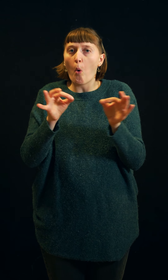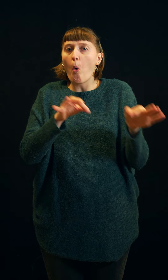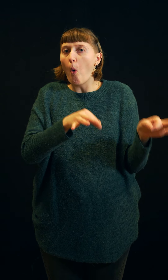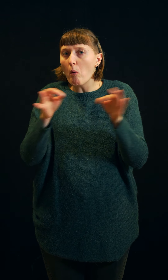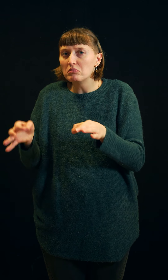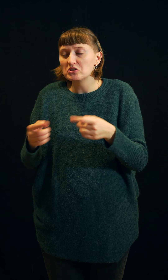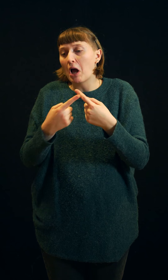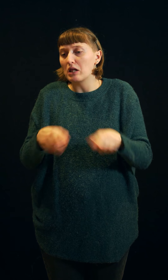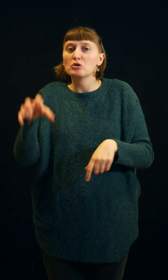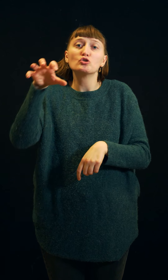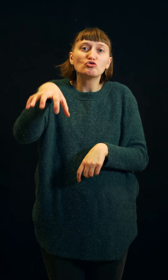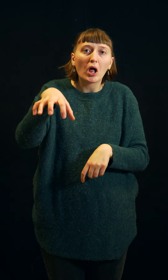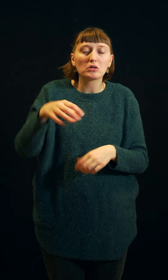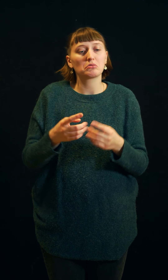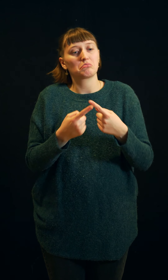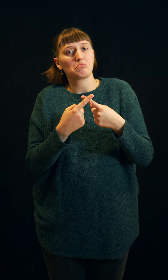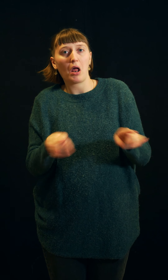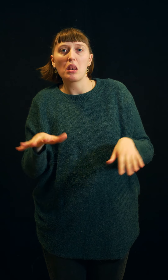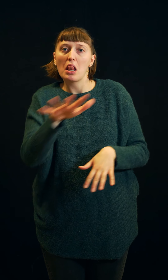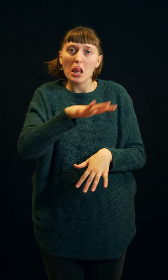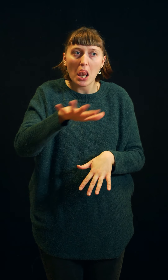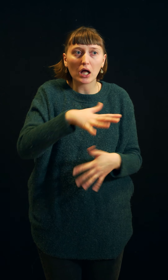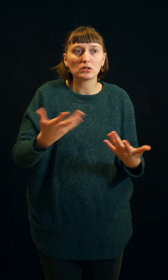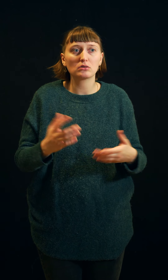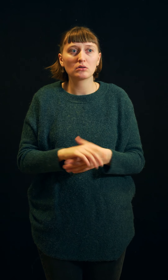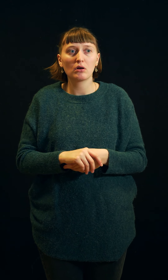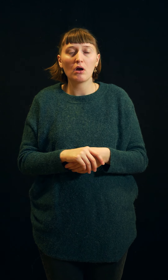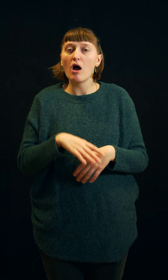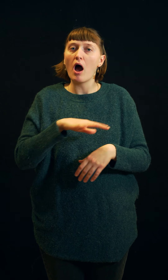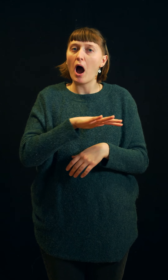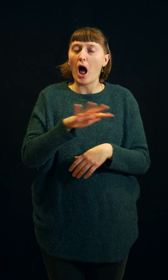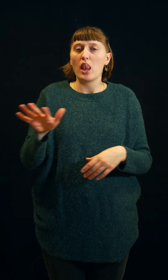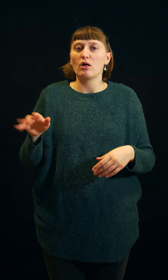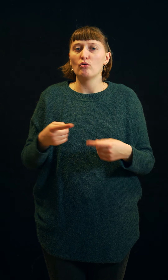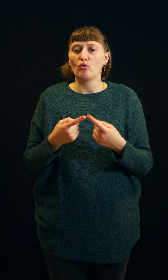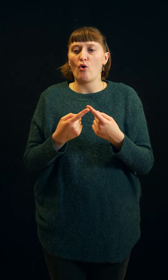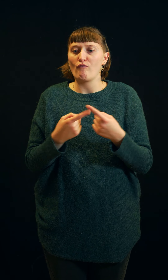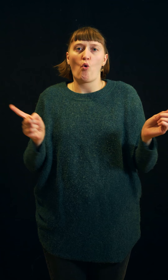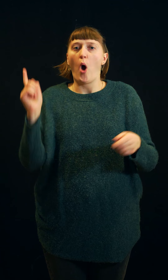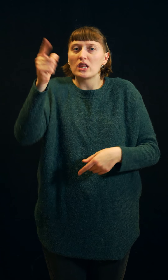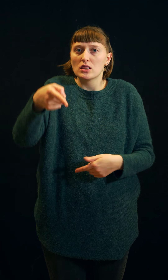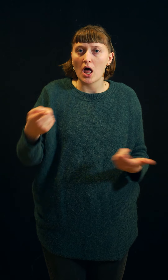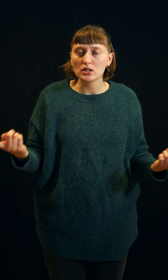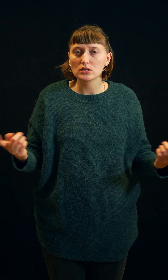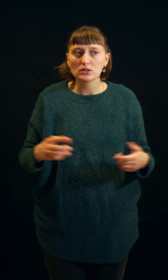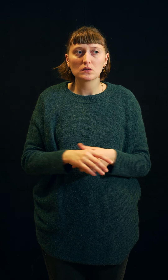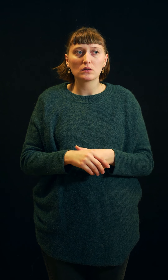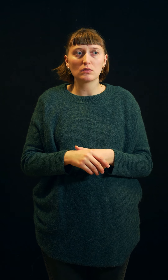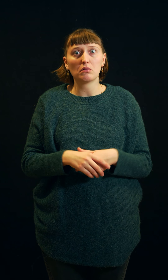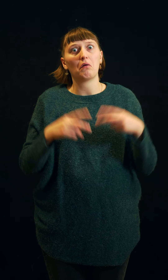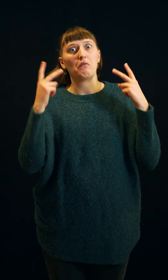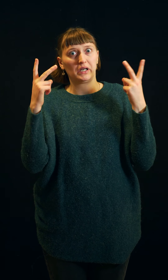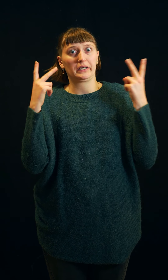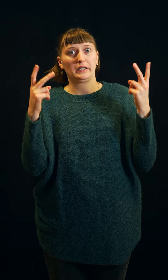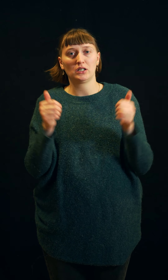, ziehen in andere Städte oder sogar Länder.